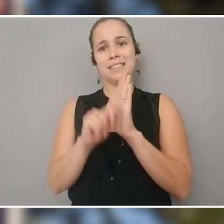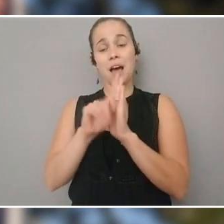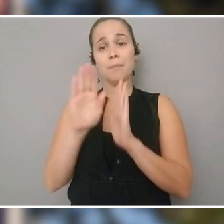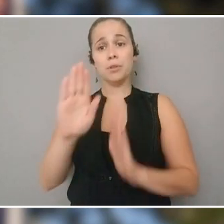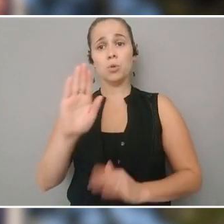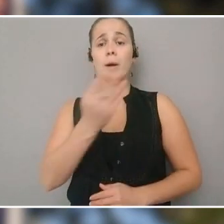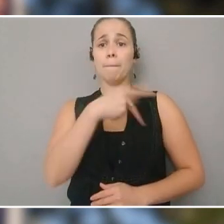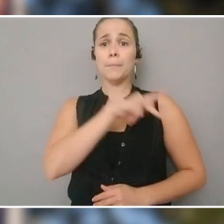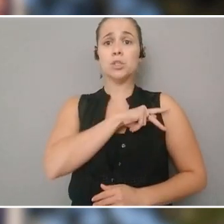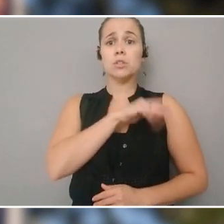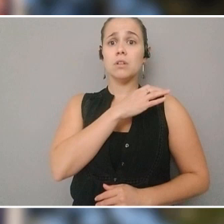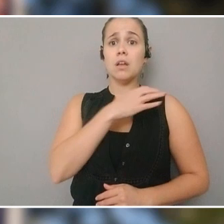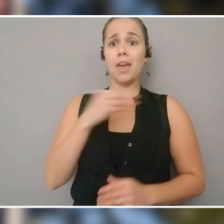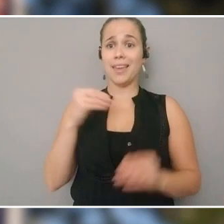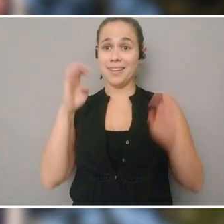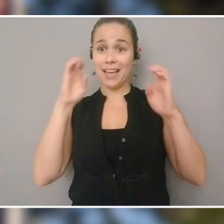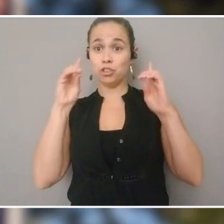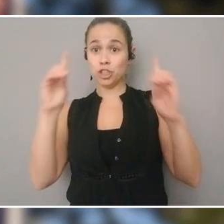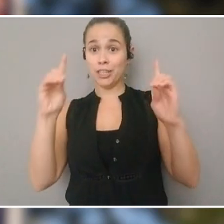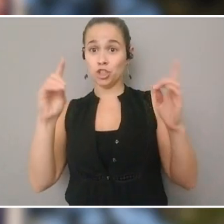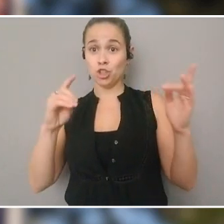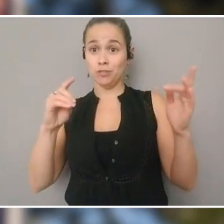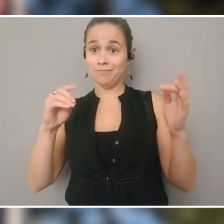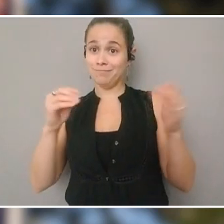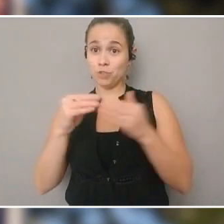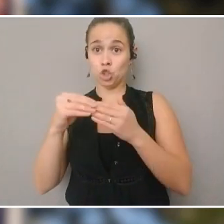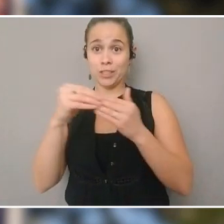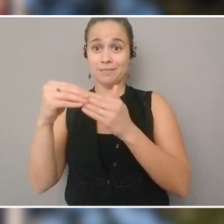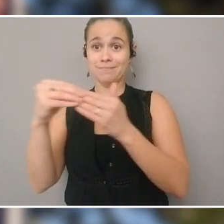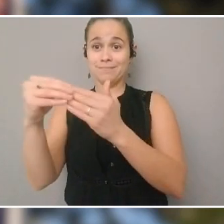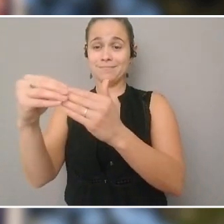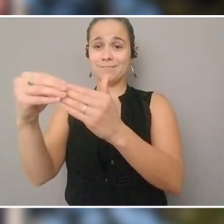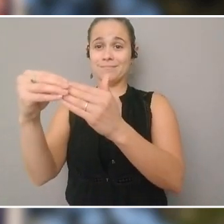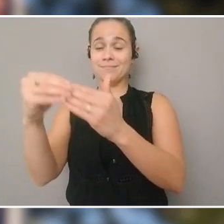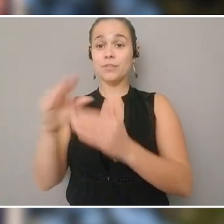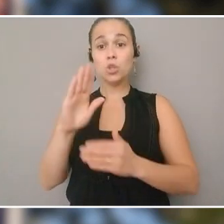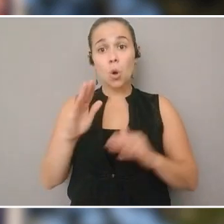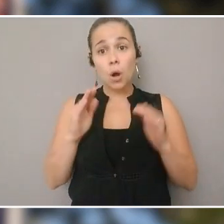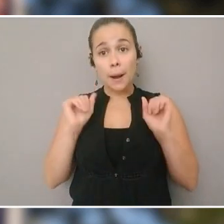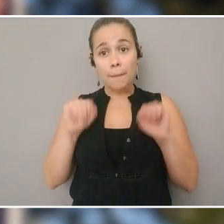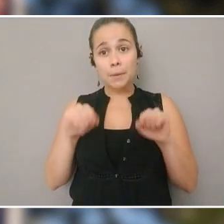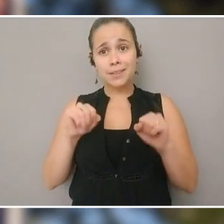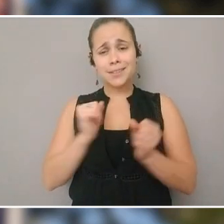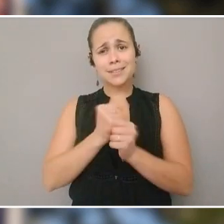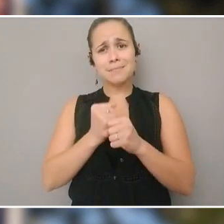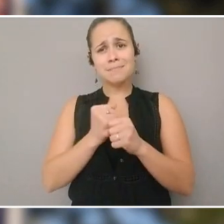en su viaje educativo. Sus habilidades hacen